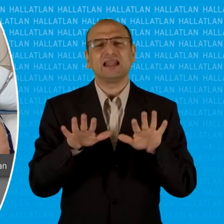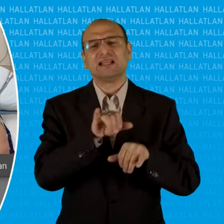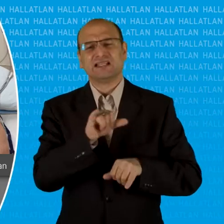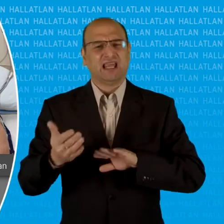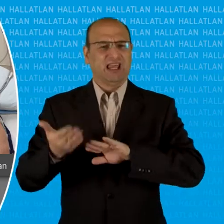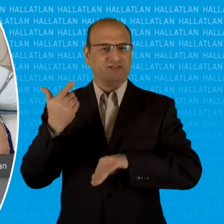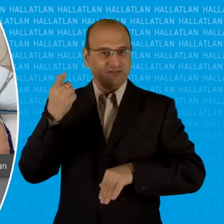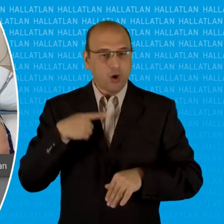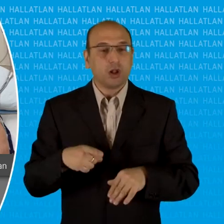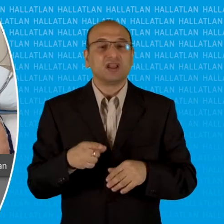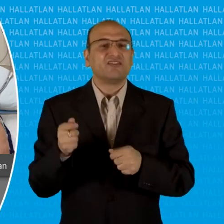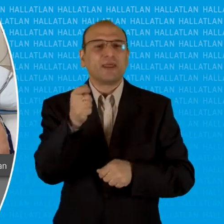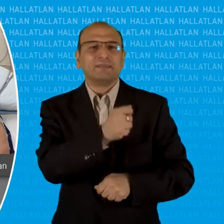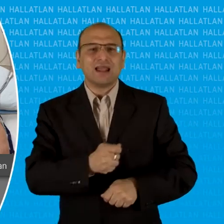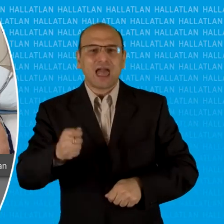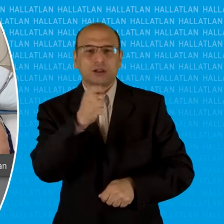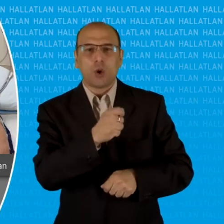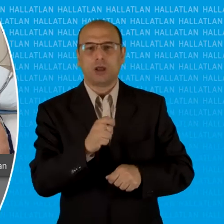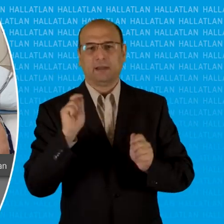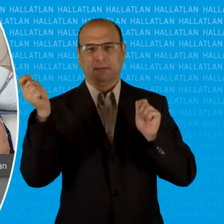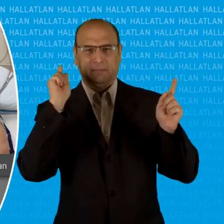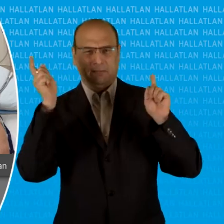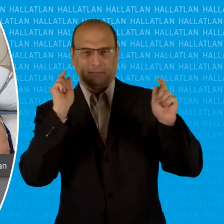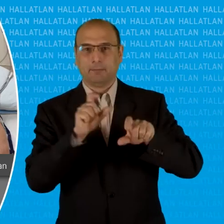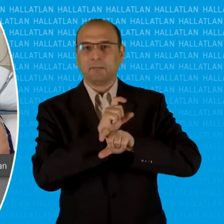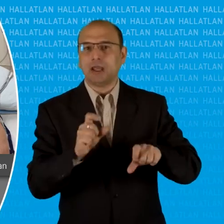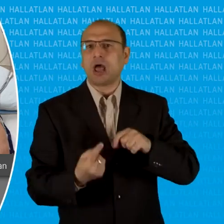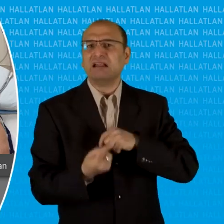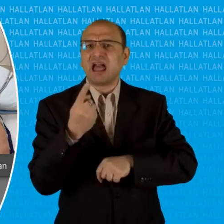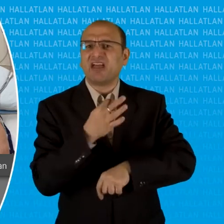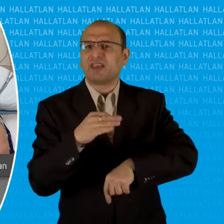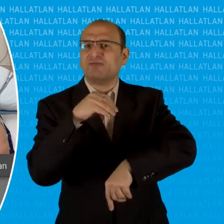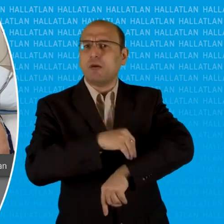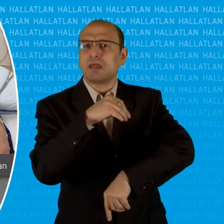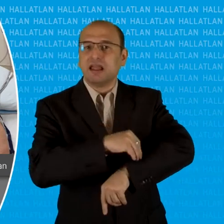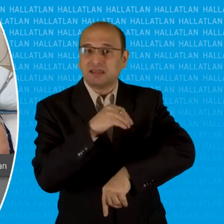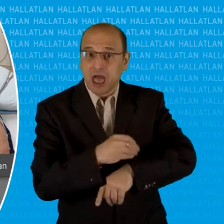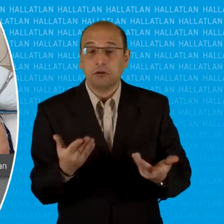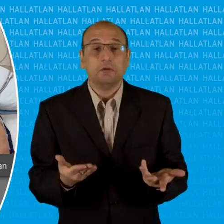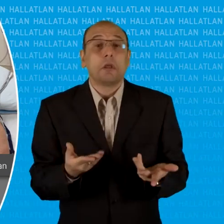Tíz évvel ezelőtt egy fémdetektor mutatta ki az idegen tárgyat,